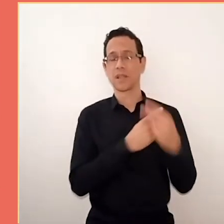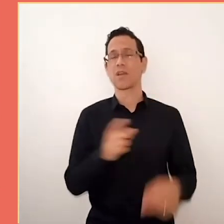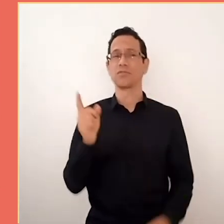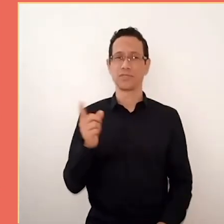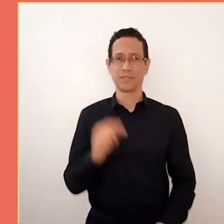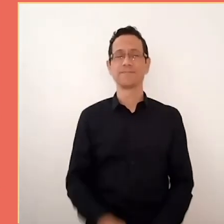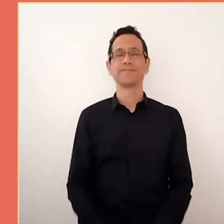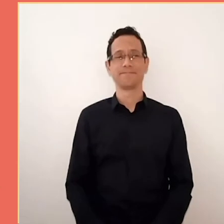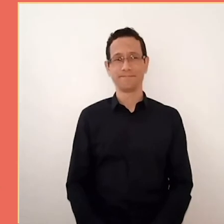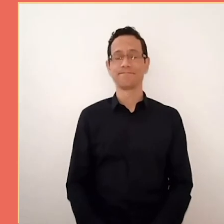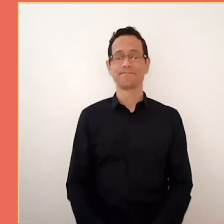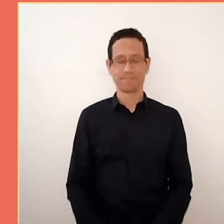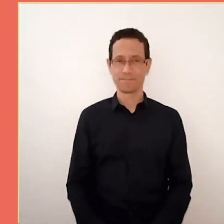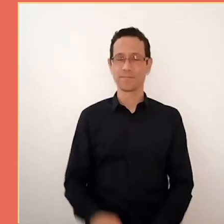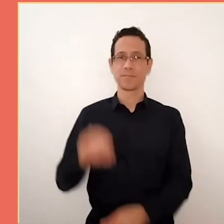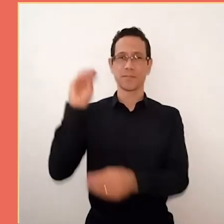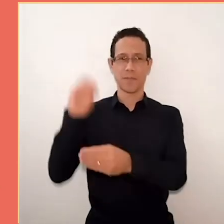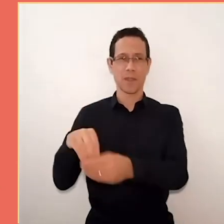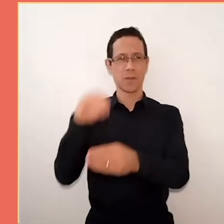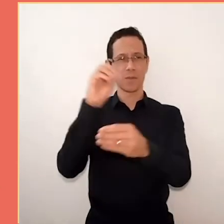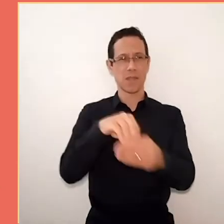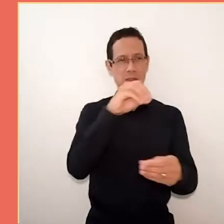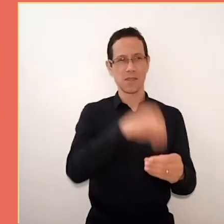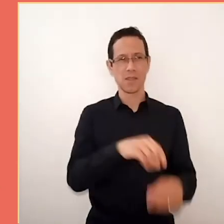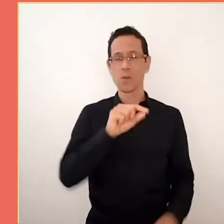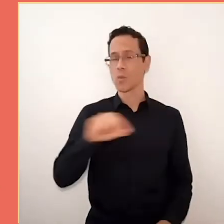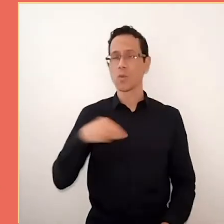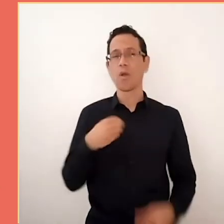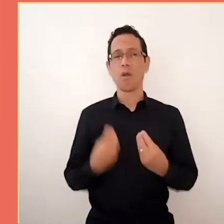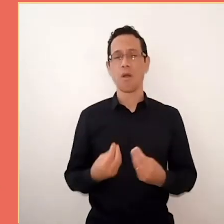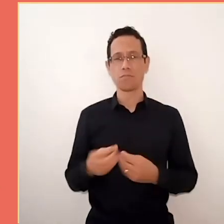dentro delas, em relação a formação de leitores,